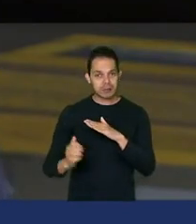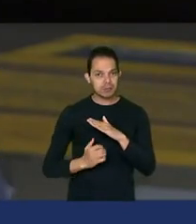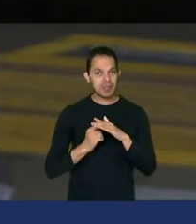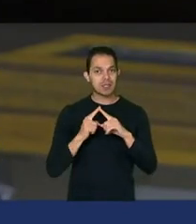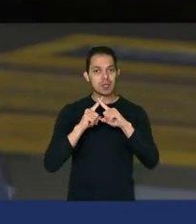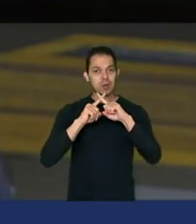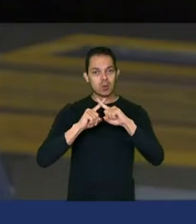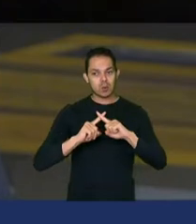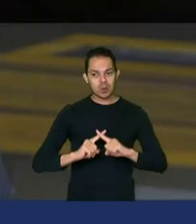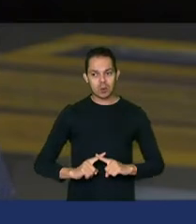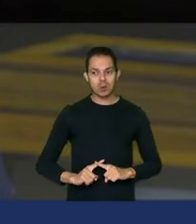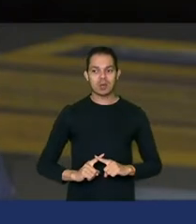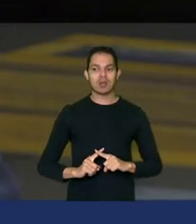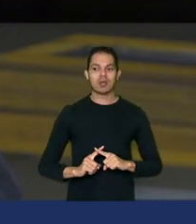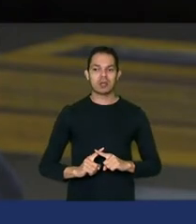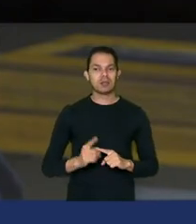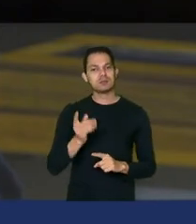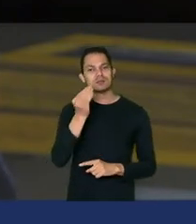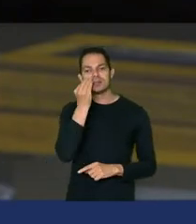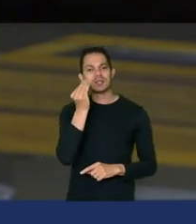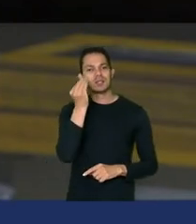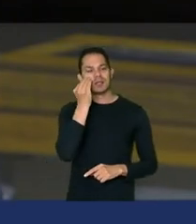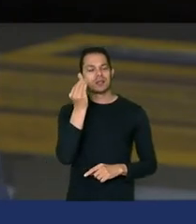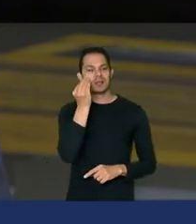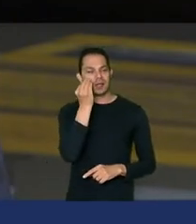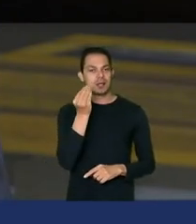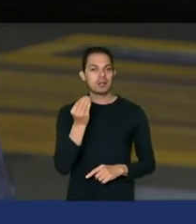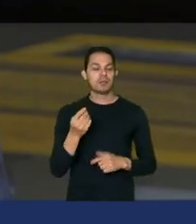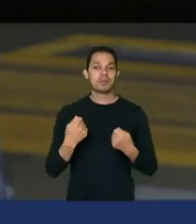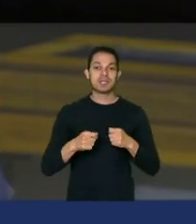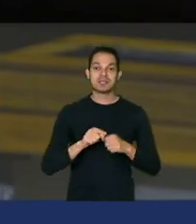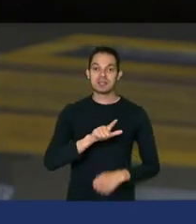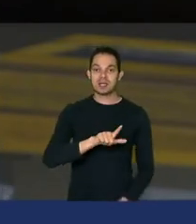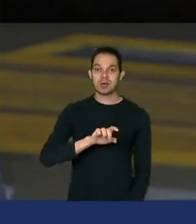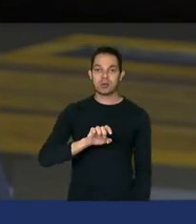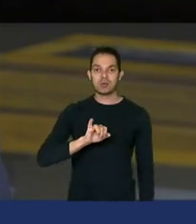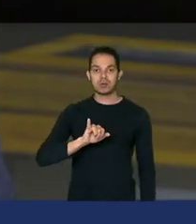MANEIRA A QUE AS EMPRESAS POSSAM CONCORRER, DISPUTAR. É